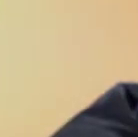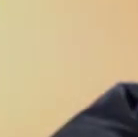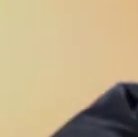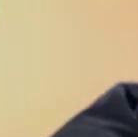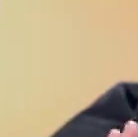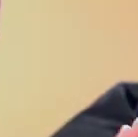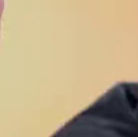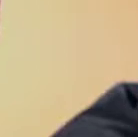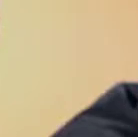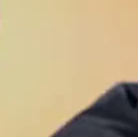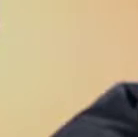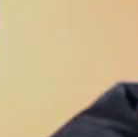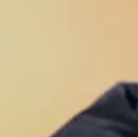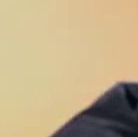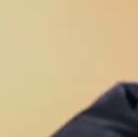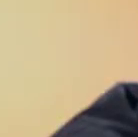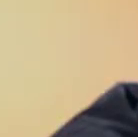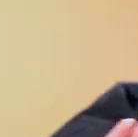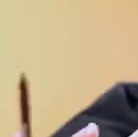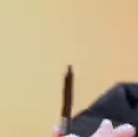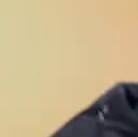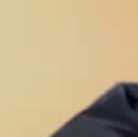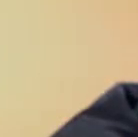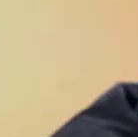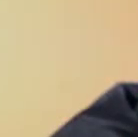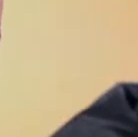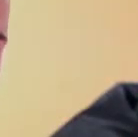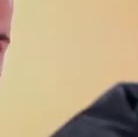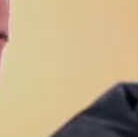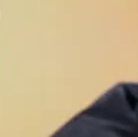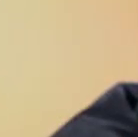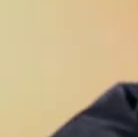Es decir, no dimitía por los valencianos, dimitía por Madrid y por Rajoy.